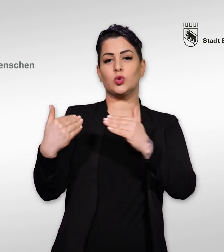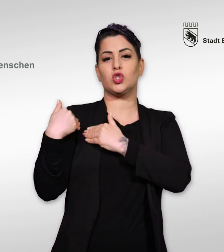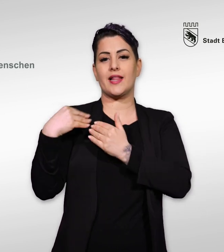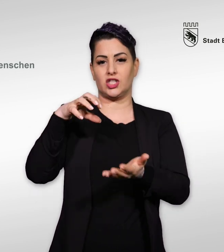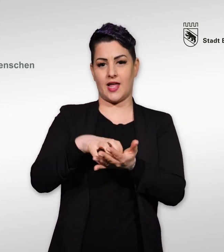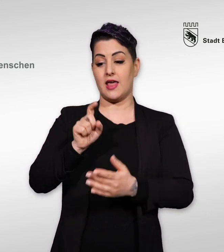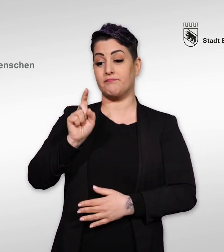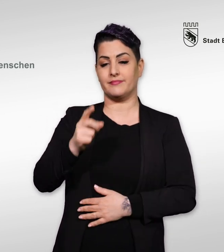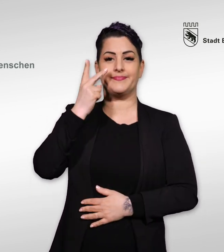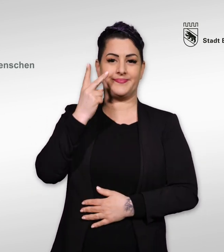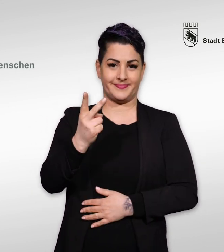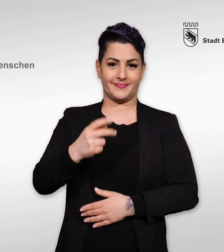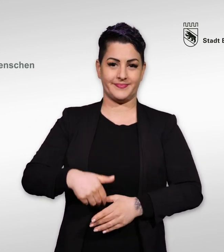oder unter diesen Videos.